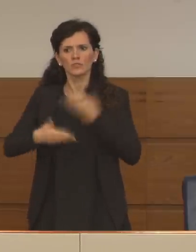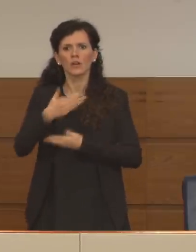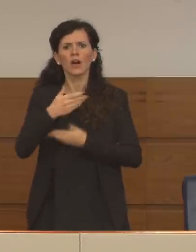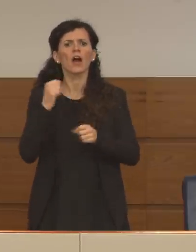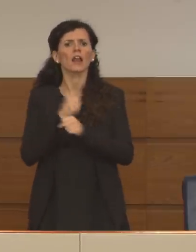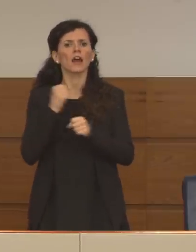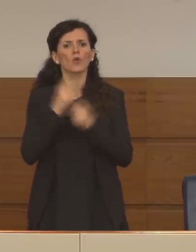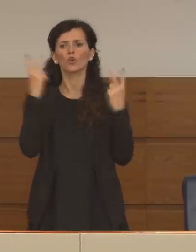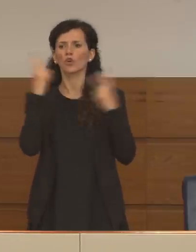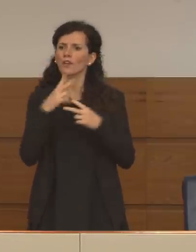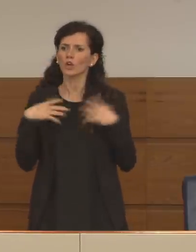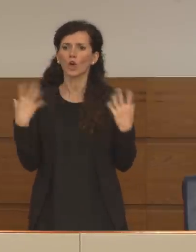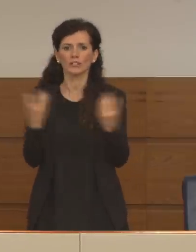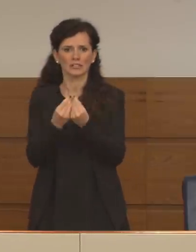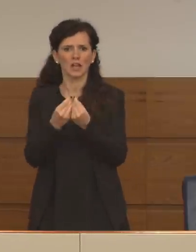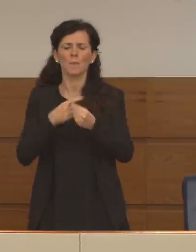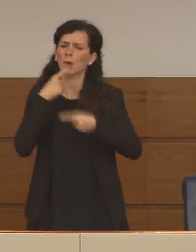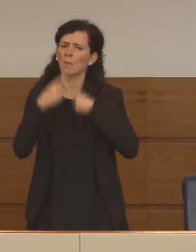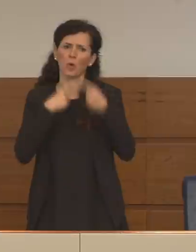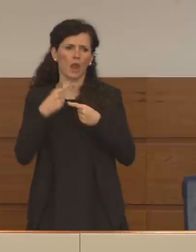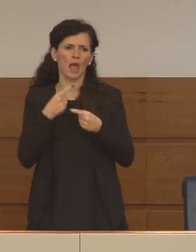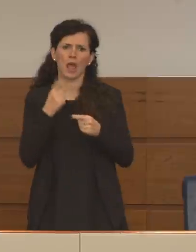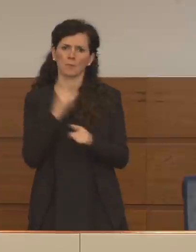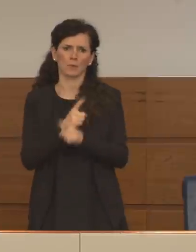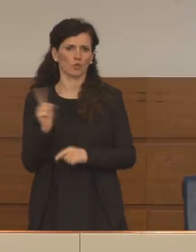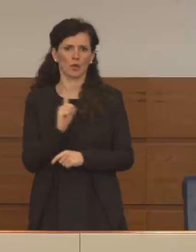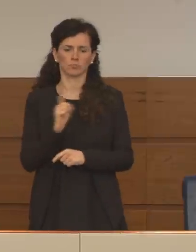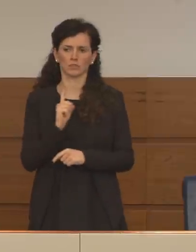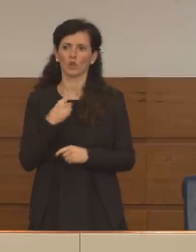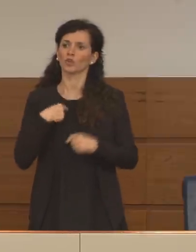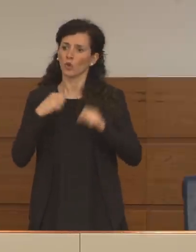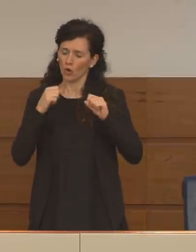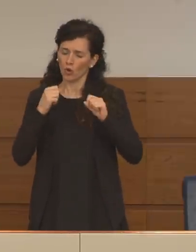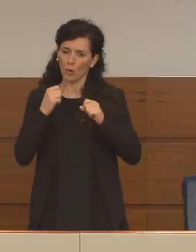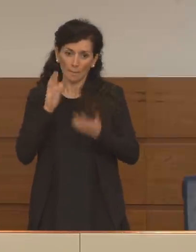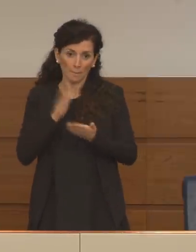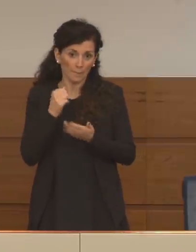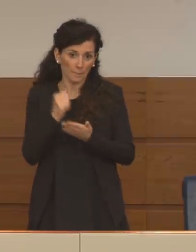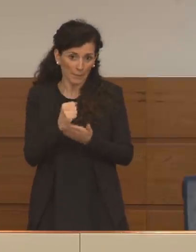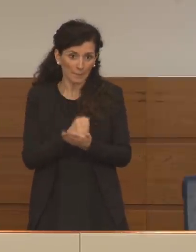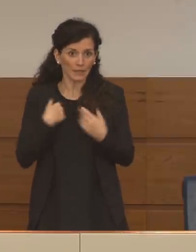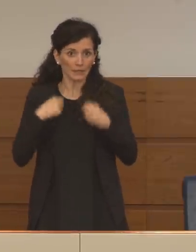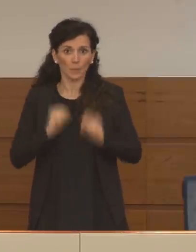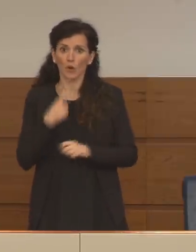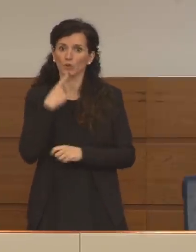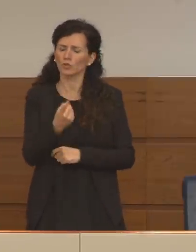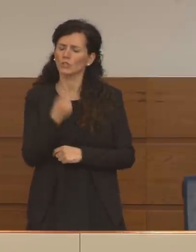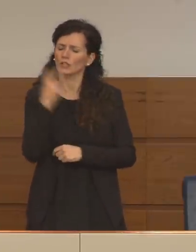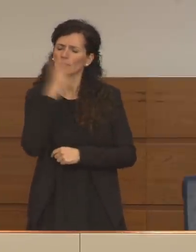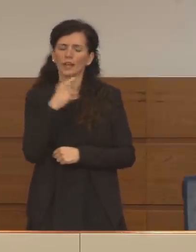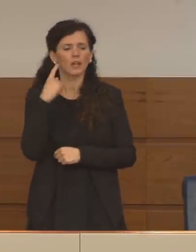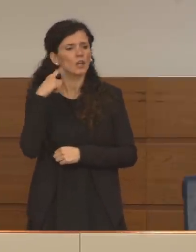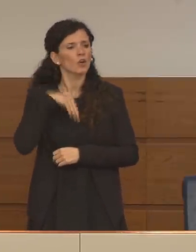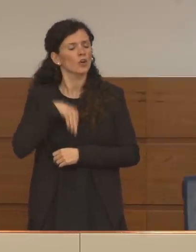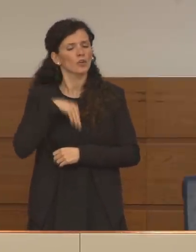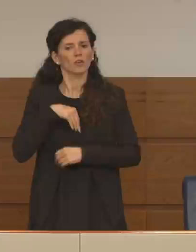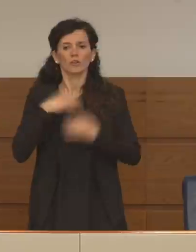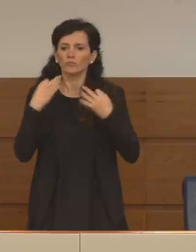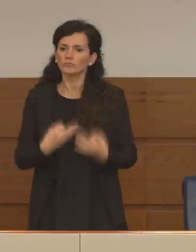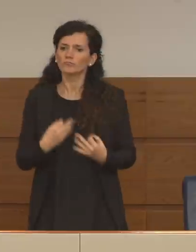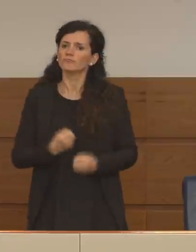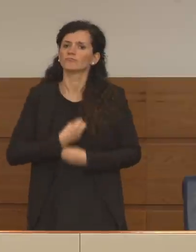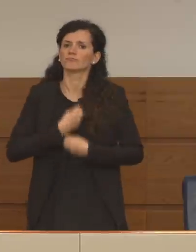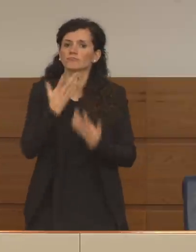polemiche, permettetemi di dirlo dal più profondo del cuore da parte di chi in 20 anni